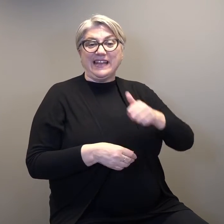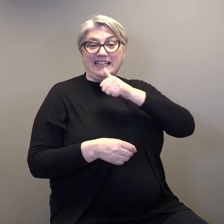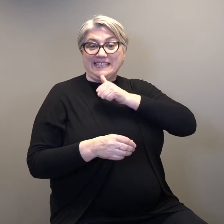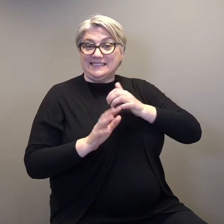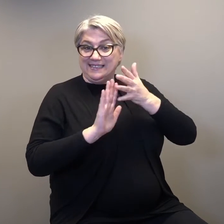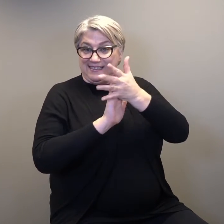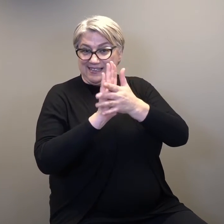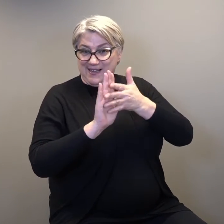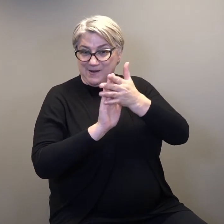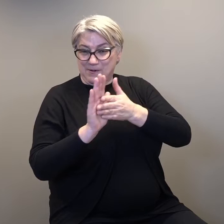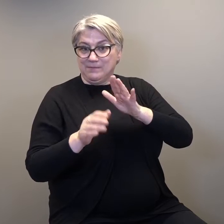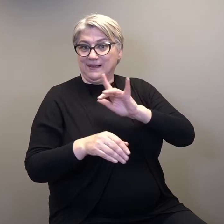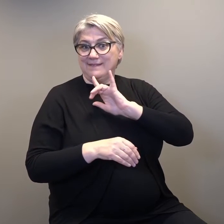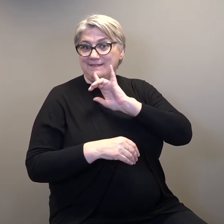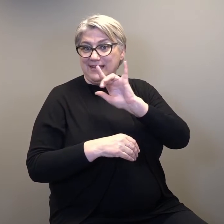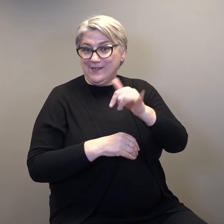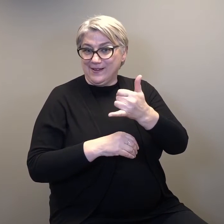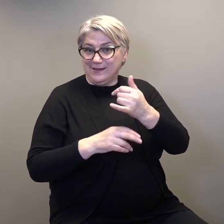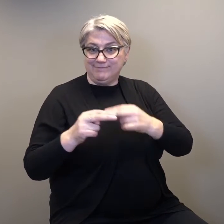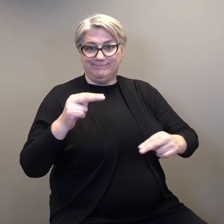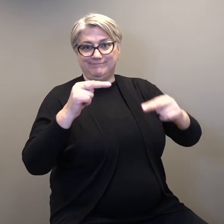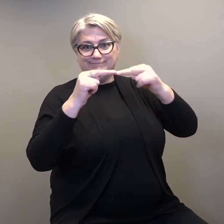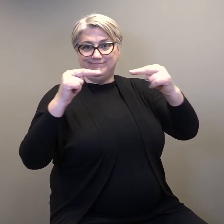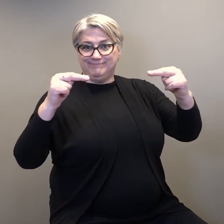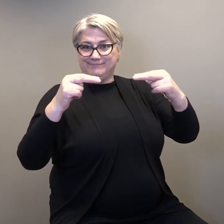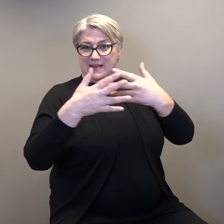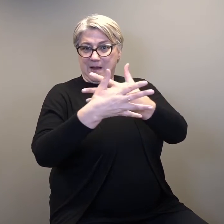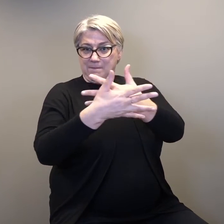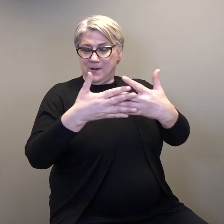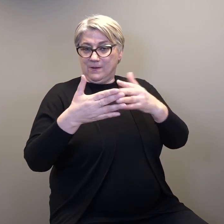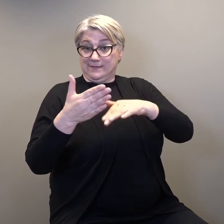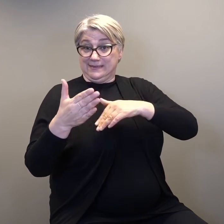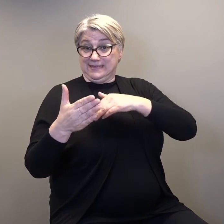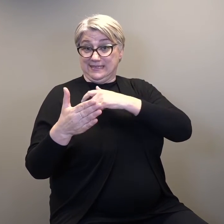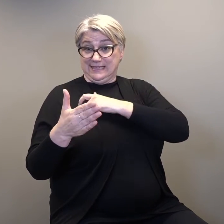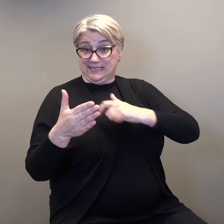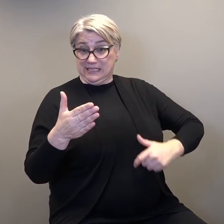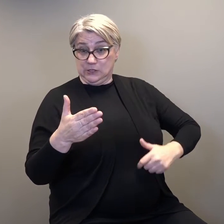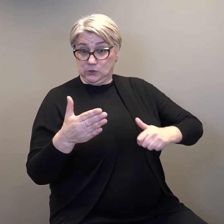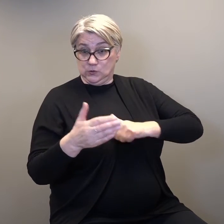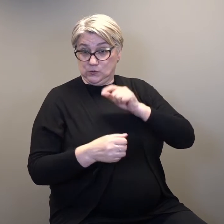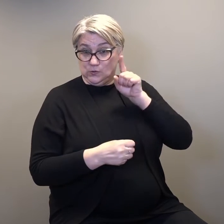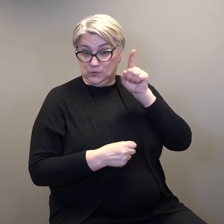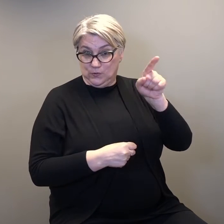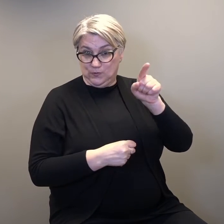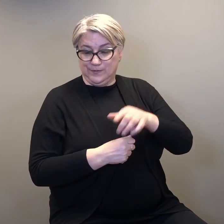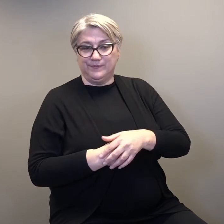Íslenskt táknmál hefur verið viðurkennt af ríkisstjórninni sem jafngilt íslenskunni.